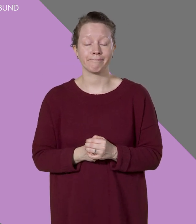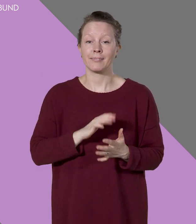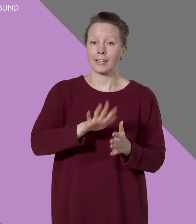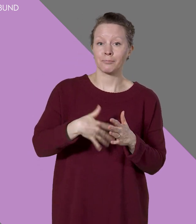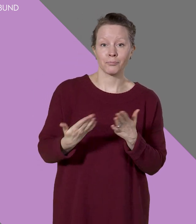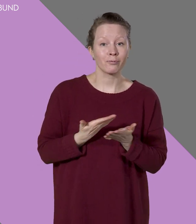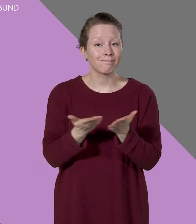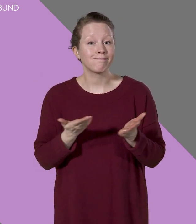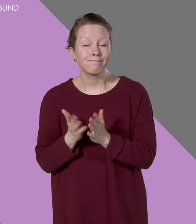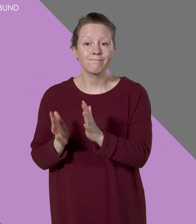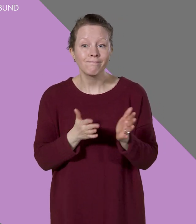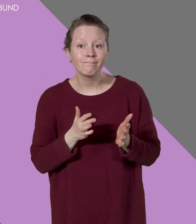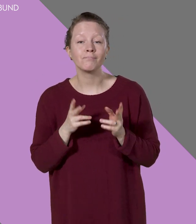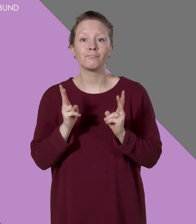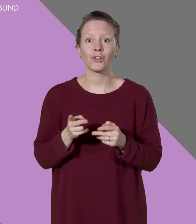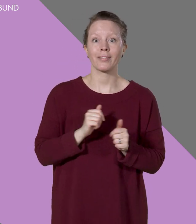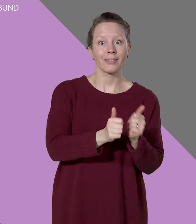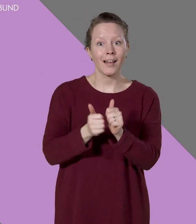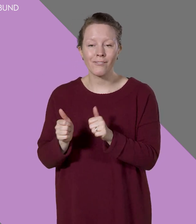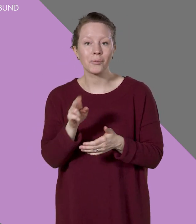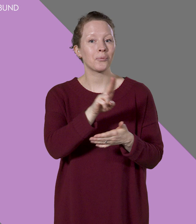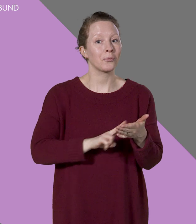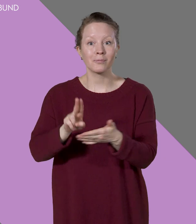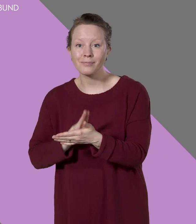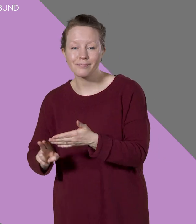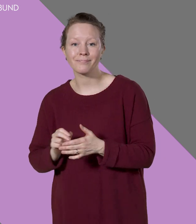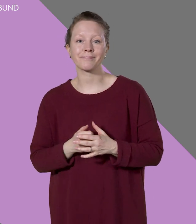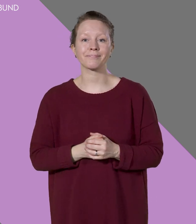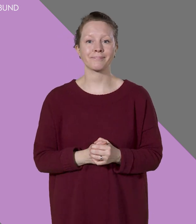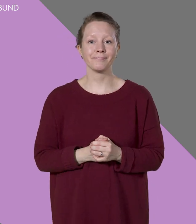med teckenspråkiga uppvisningar och tävlingar i olika konstgenrer.